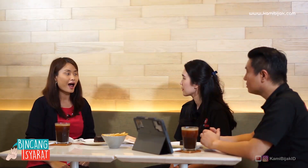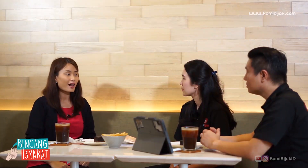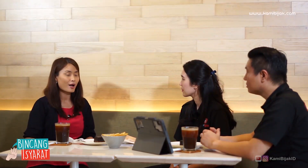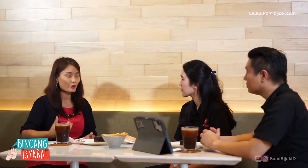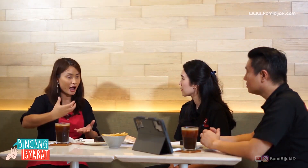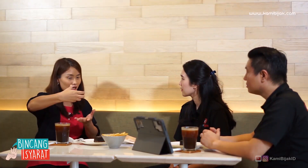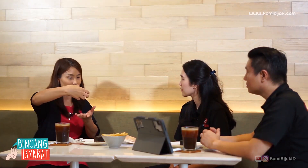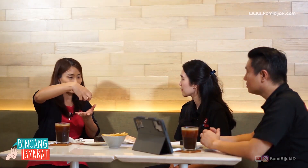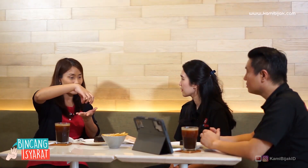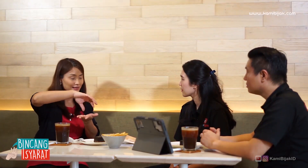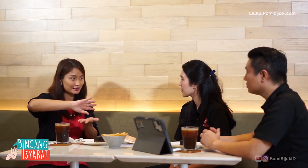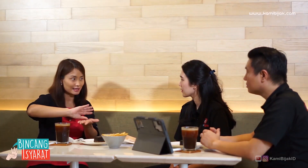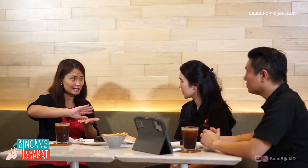Kalau air mati,